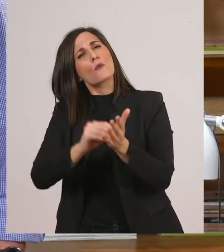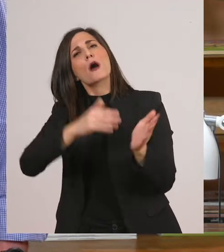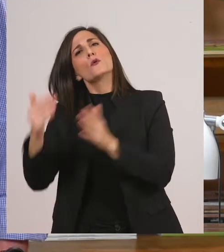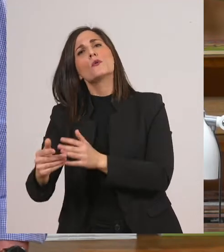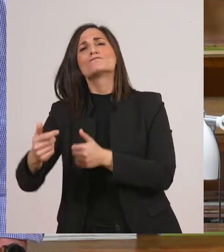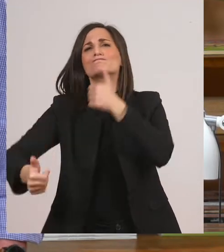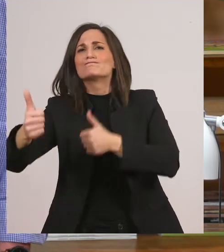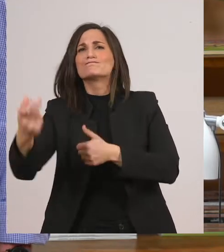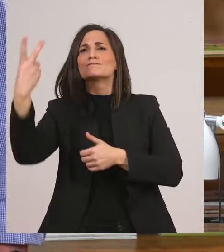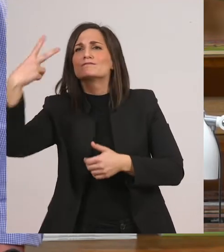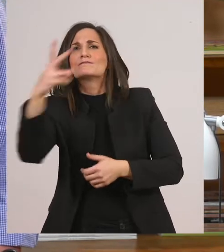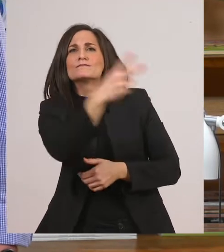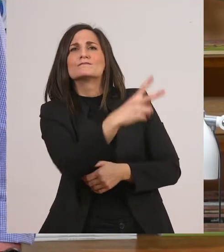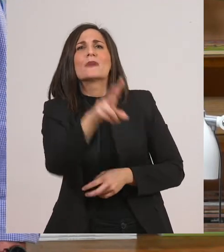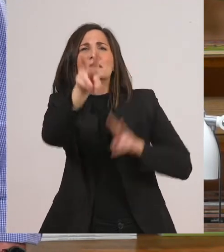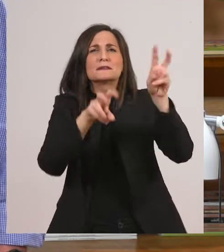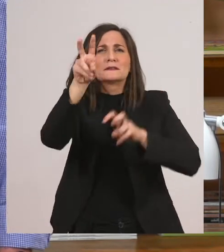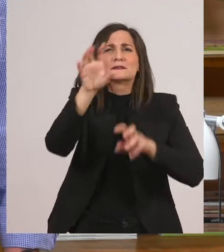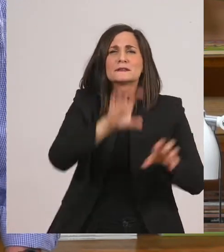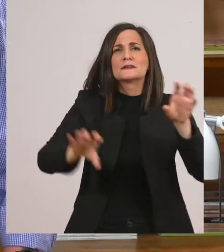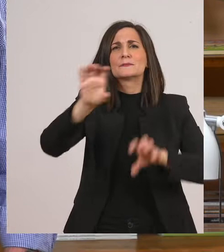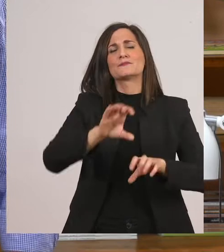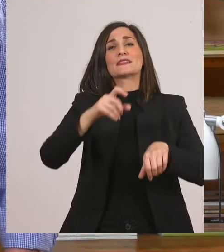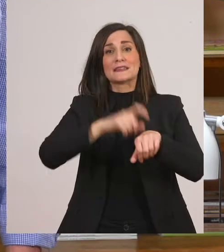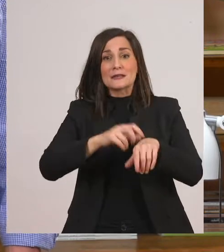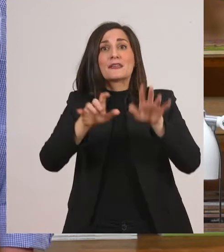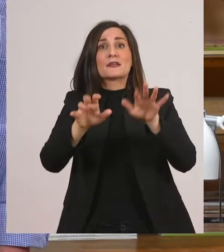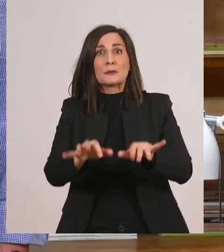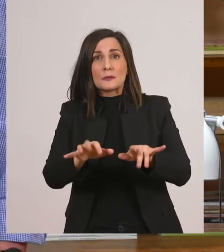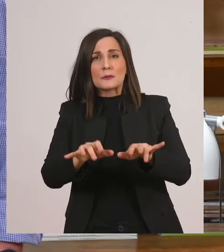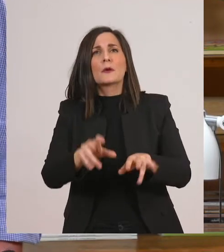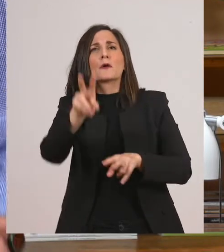Άρα, είναι πάρα πολύ καλό όταν γράφουμε επιχειρηματολογικά κείμενα,